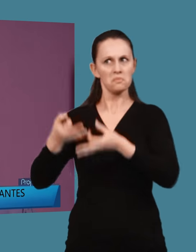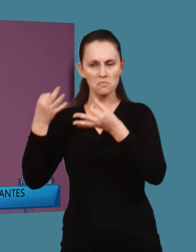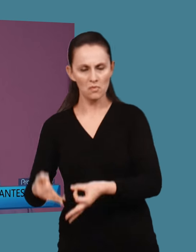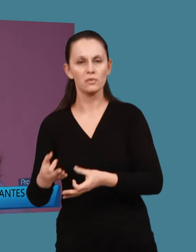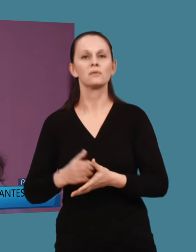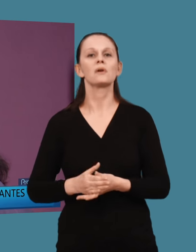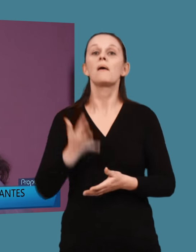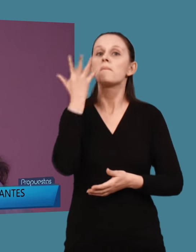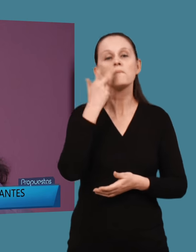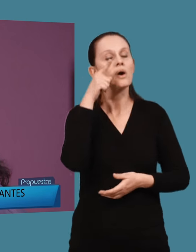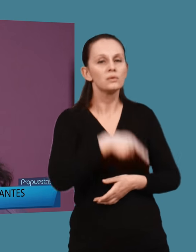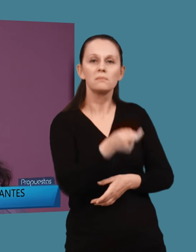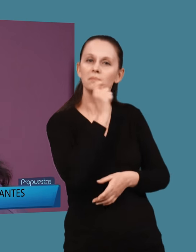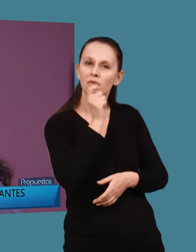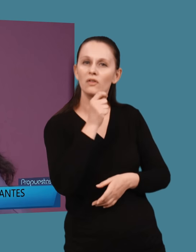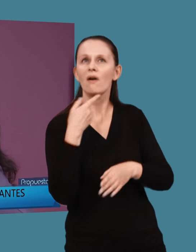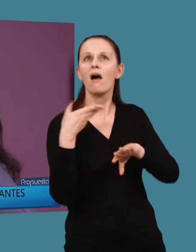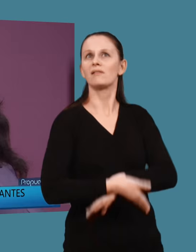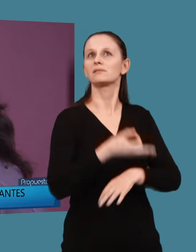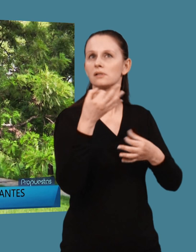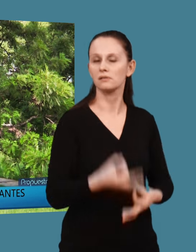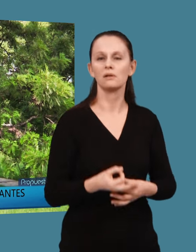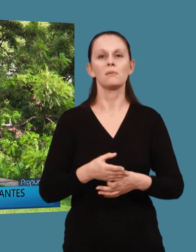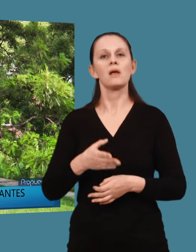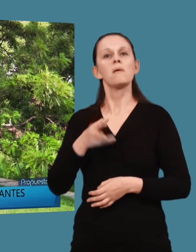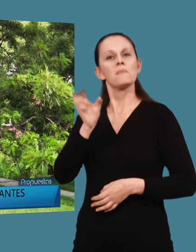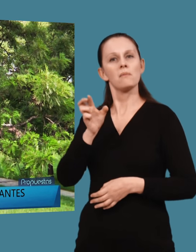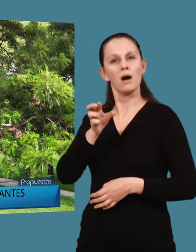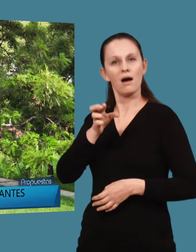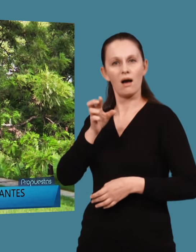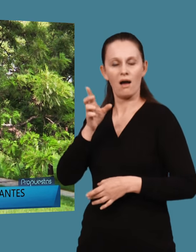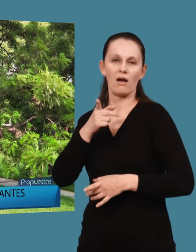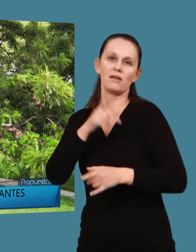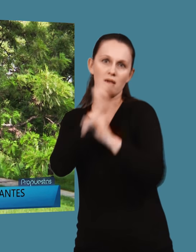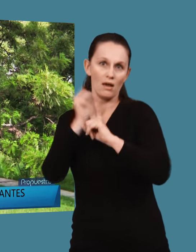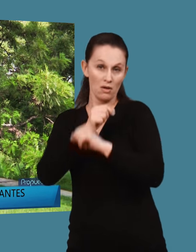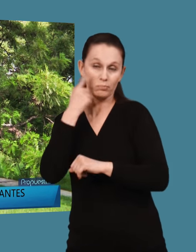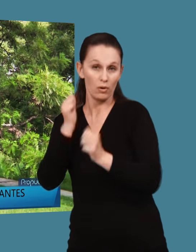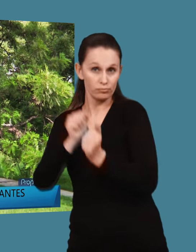Porque me gustaba periodismo y fue lo mas accesible. Mi viejo tiene conocidos ingenieros, que se recibieron acá,